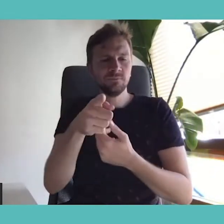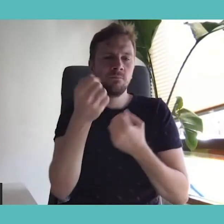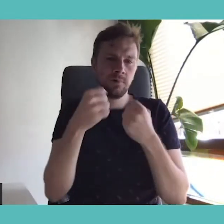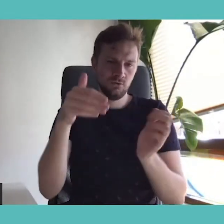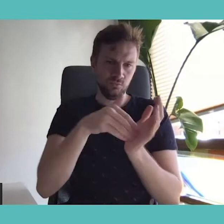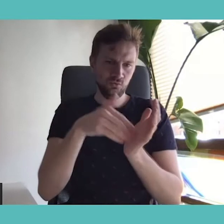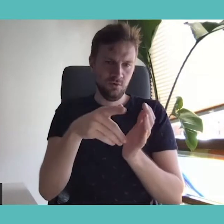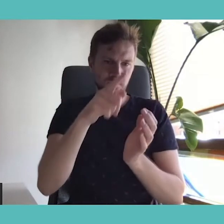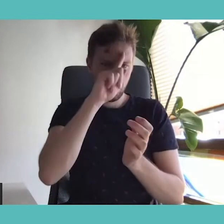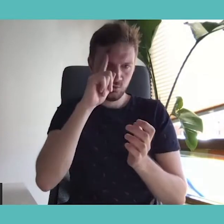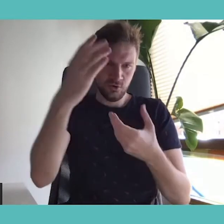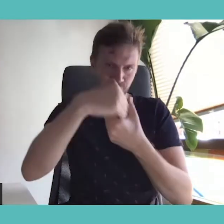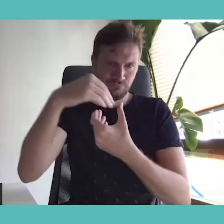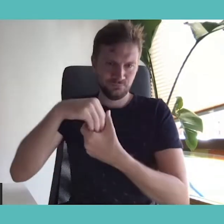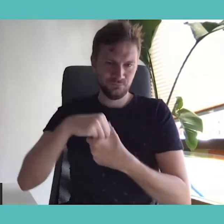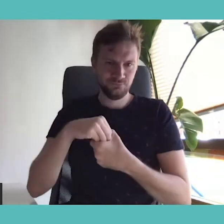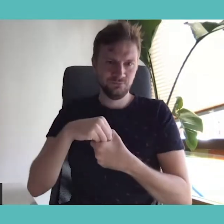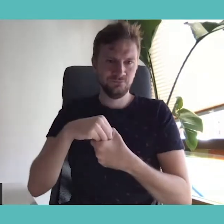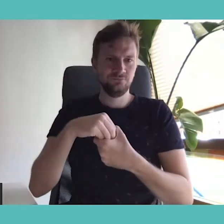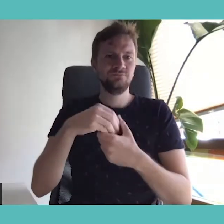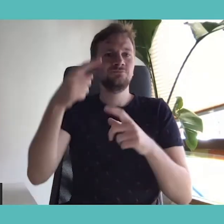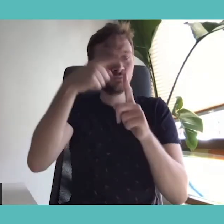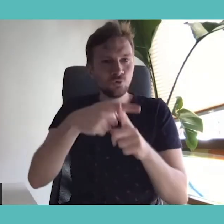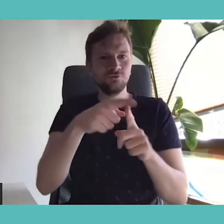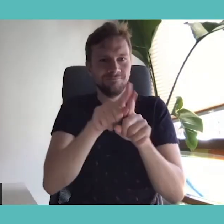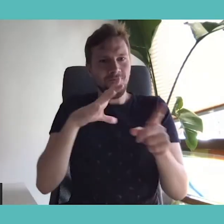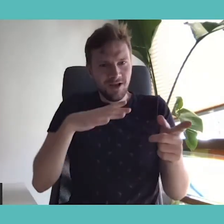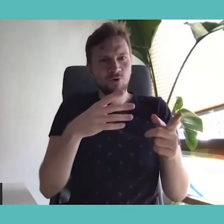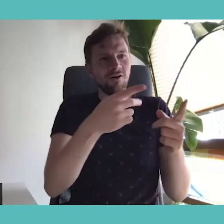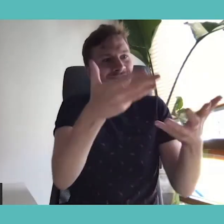To zaangażowanie ludzi jest bardzo potrzebne.